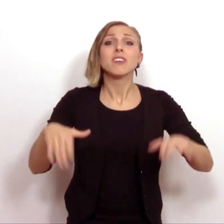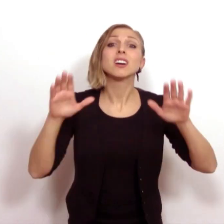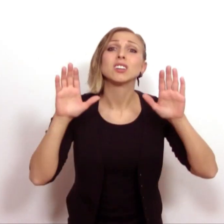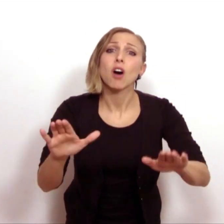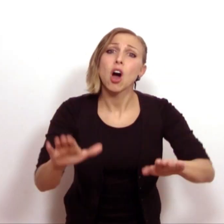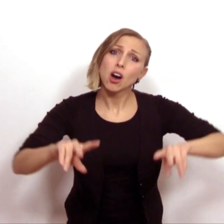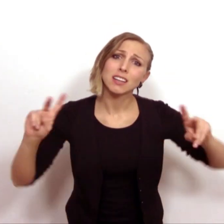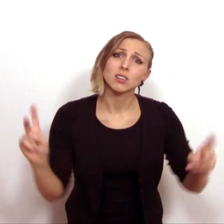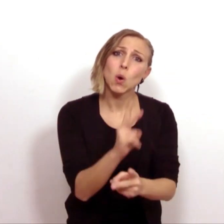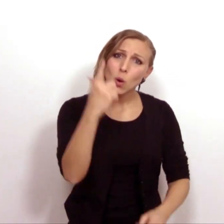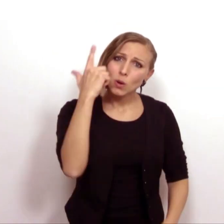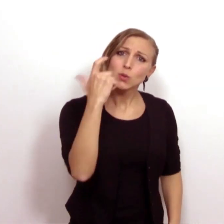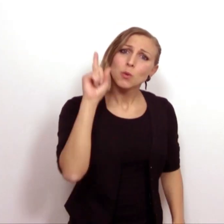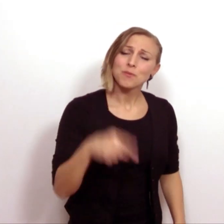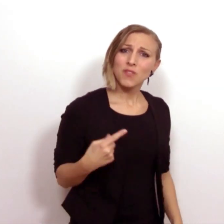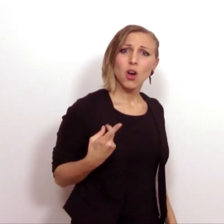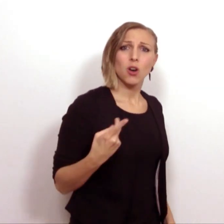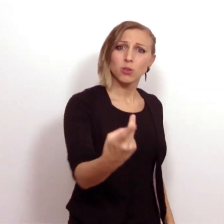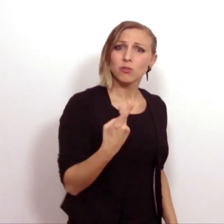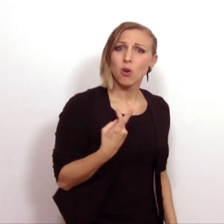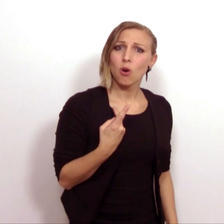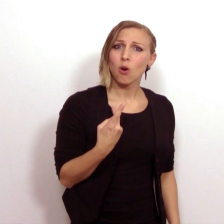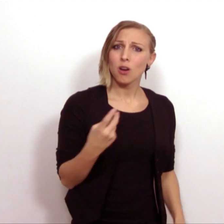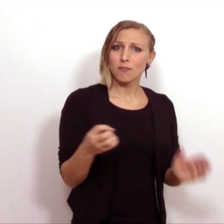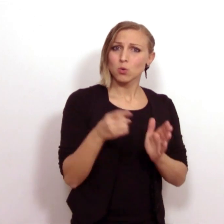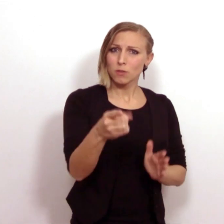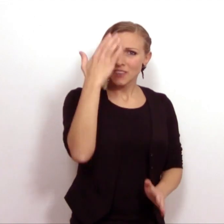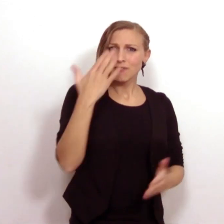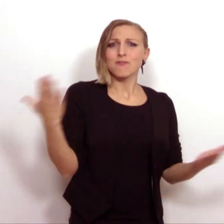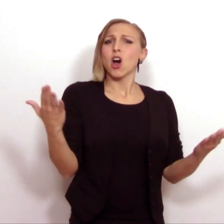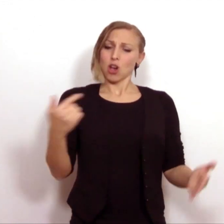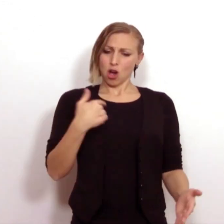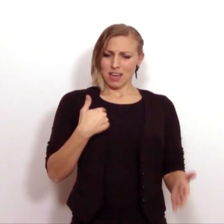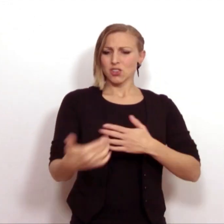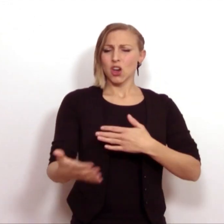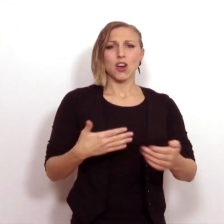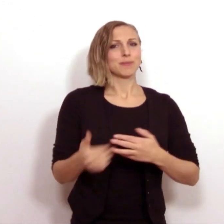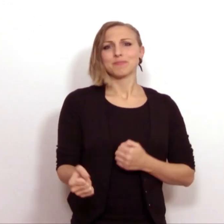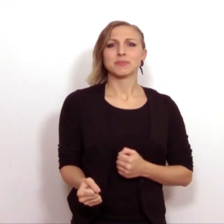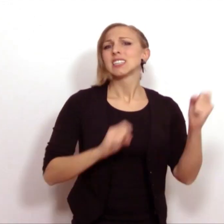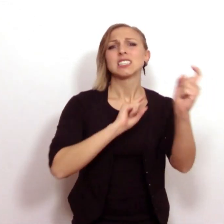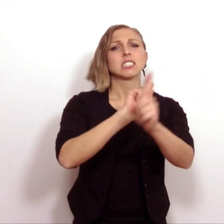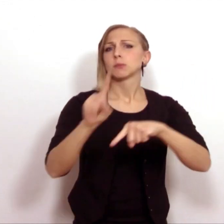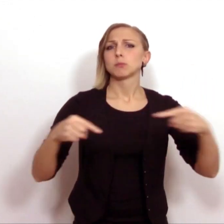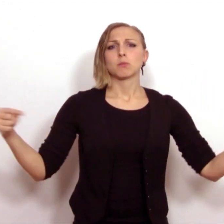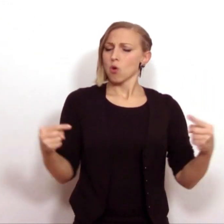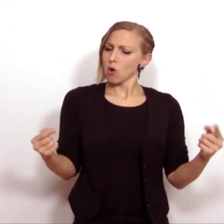var kvar ändå, tro för oss två, för du vet vad jag än gör.